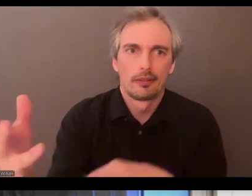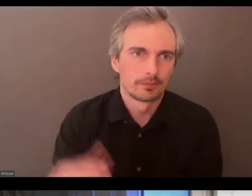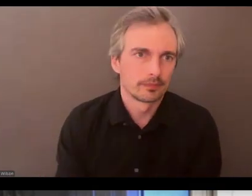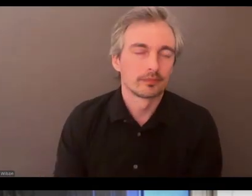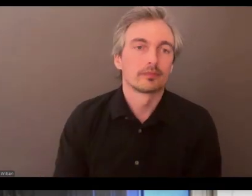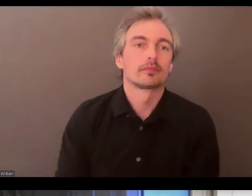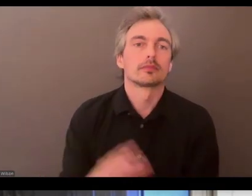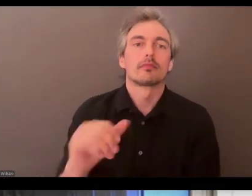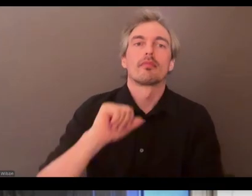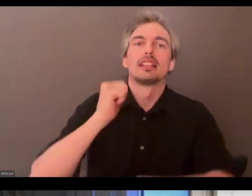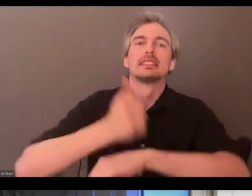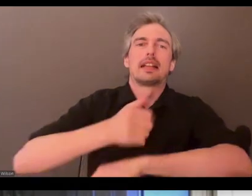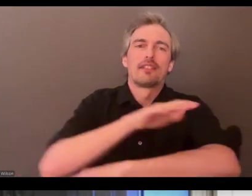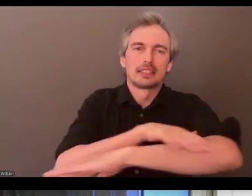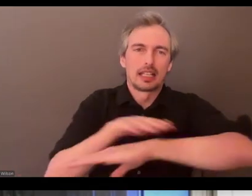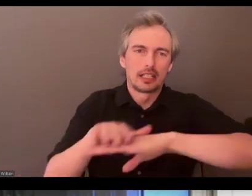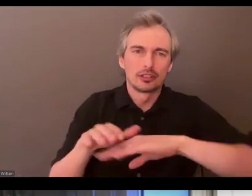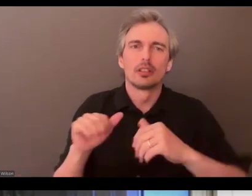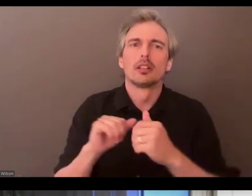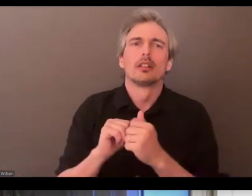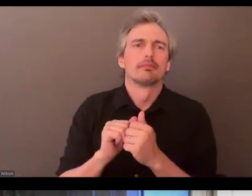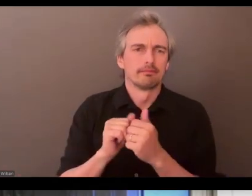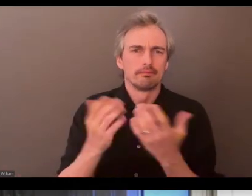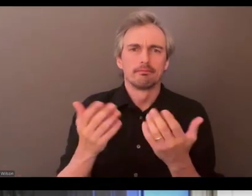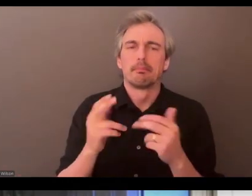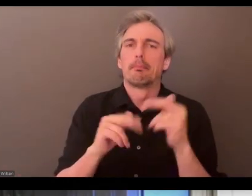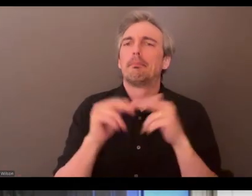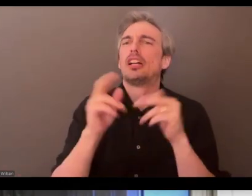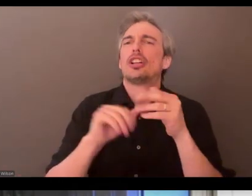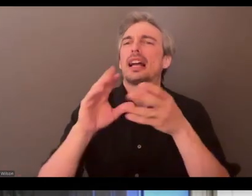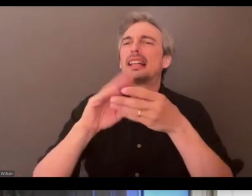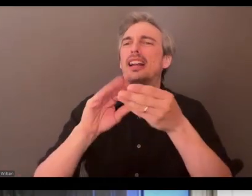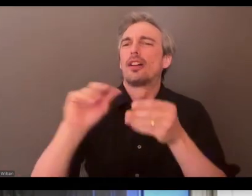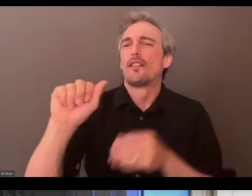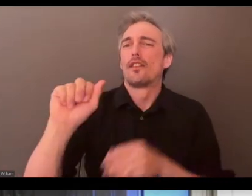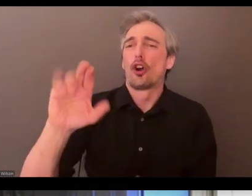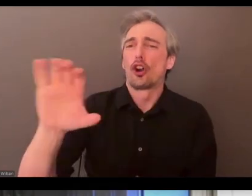物語のア ークを作成するための素晴らしいチ ートシ ートです。 まず、舞台を設定します。